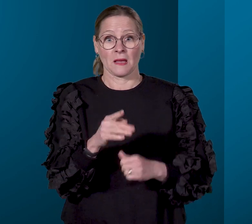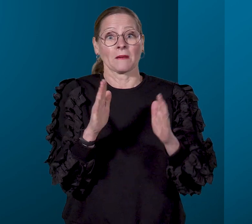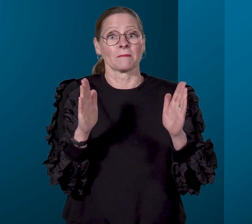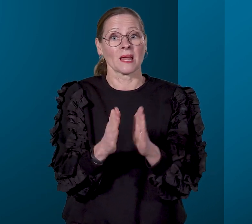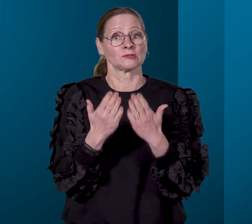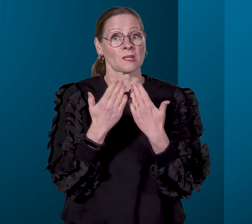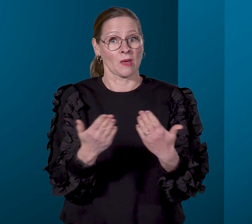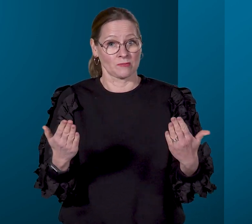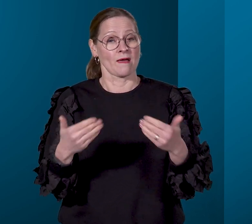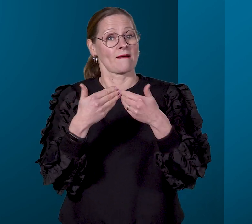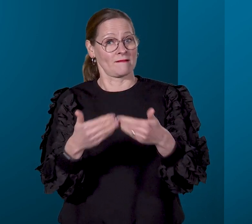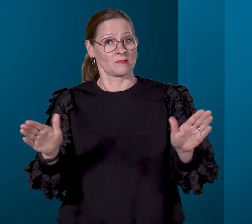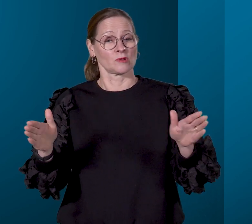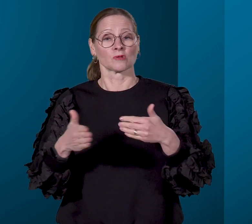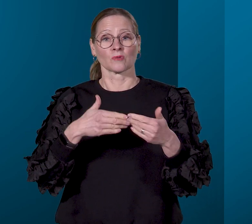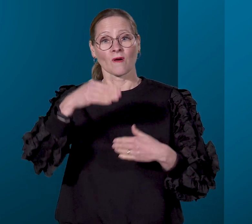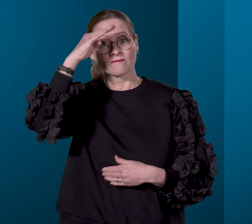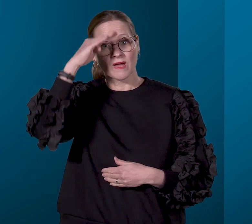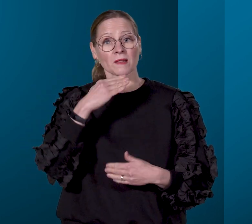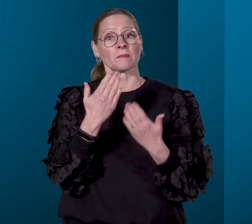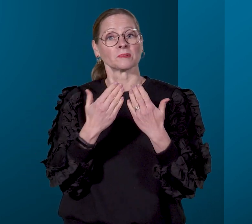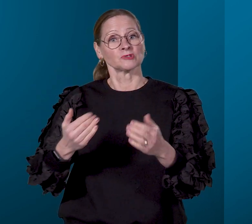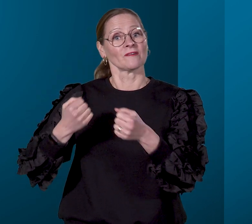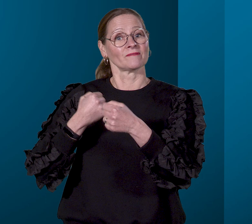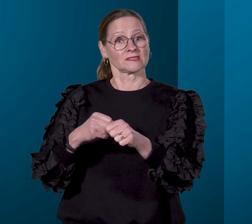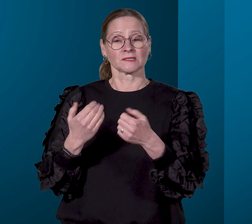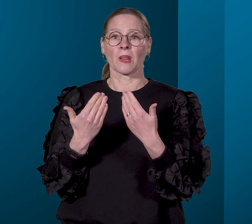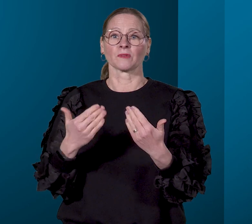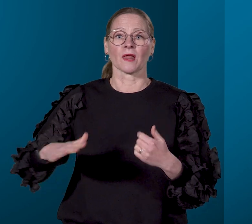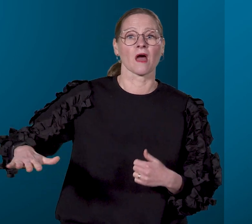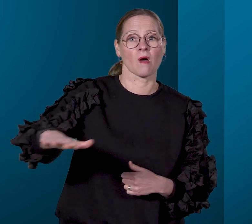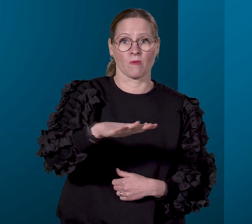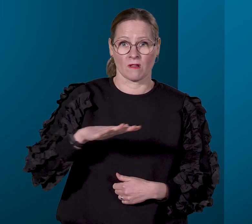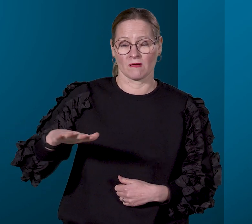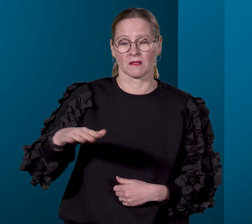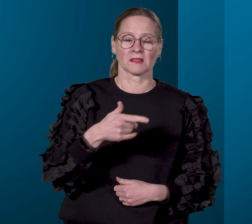Pienoisnäyttely on avoinna Työväenmuseo Werstaan näyttelykerroksen aulassa -